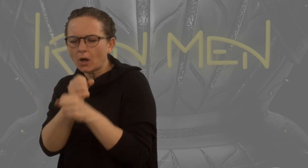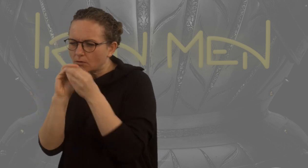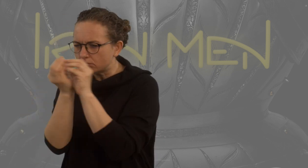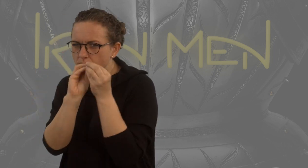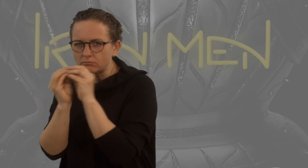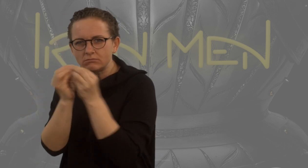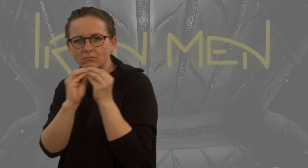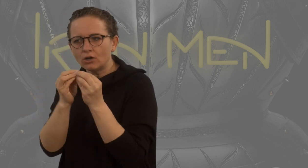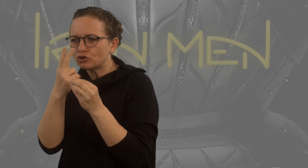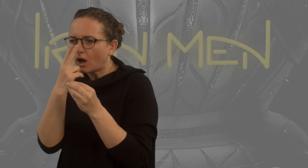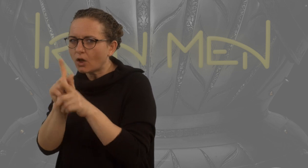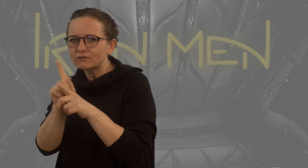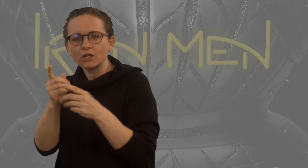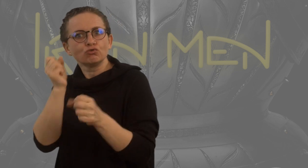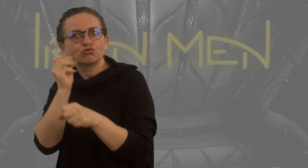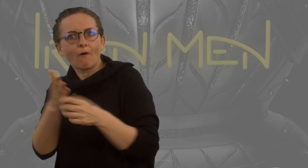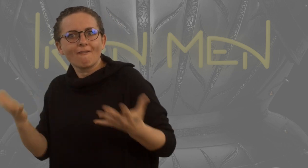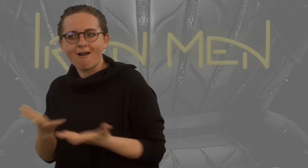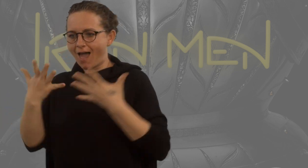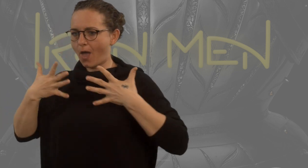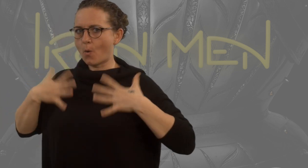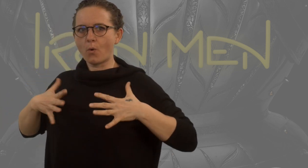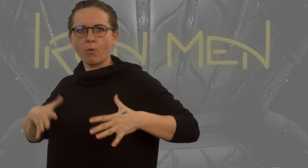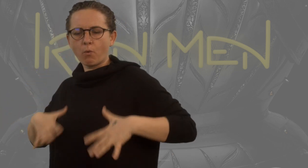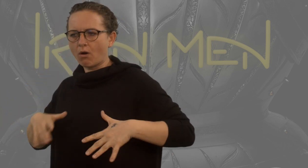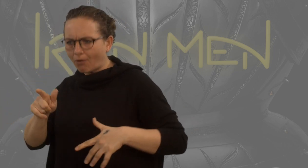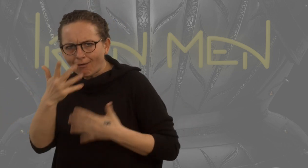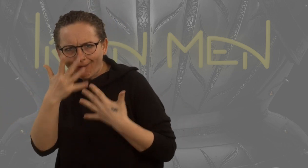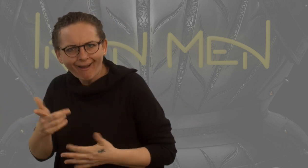die Leichtigkeit eines textilen Materials vorzutäuschen.